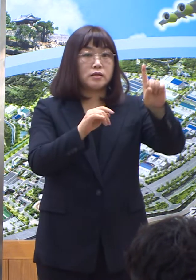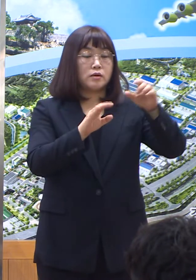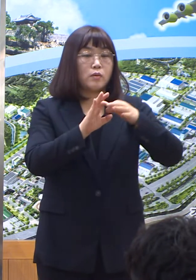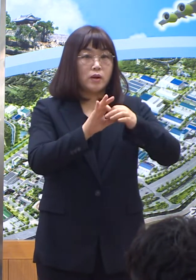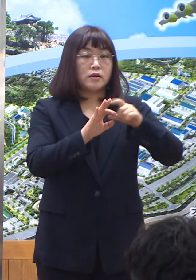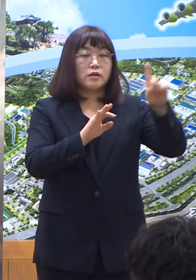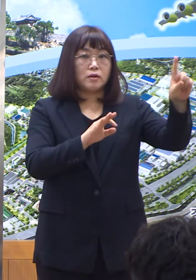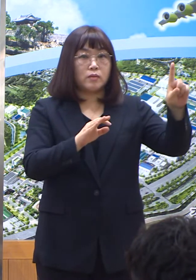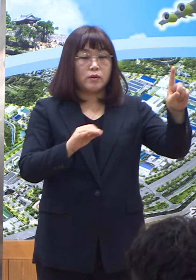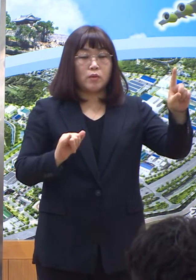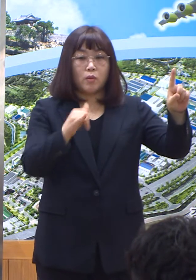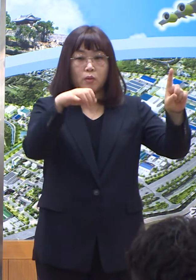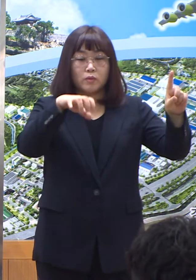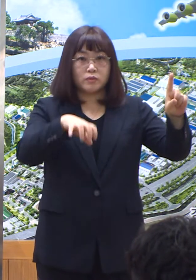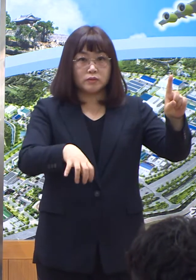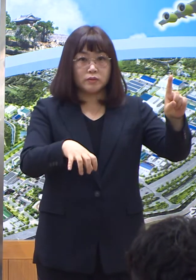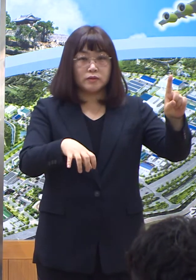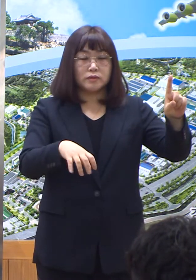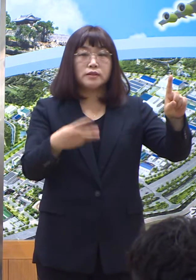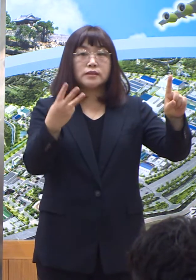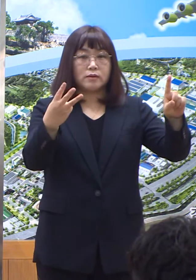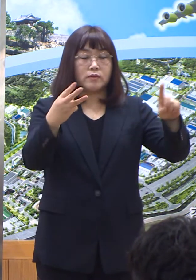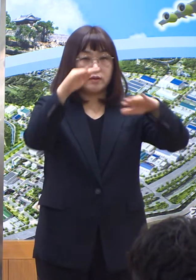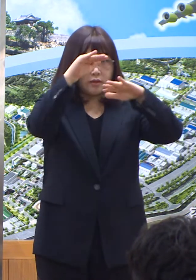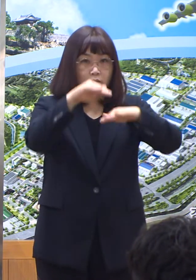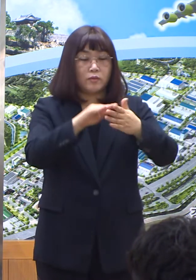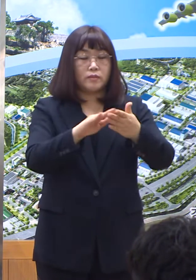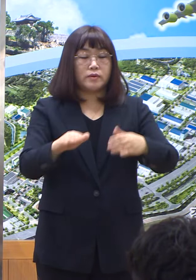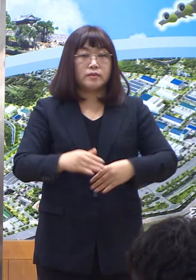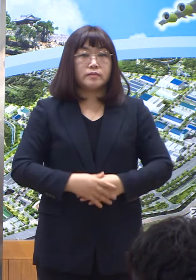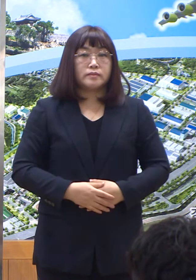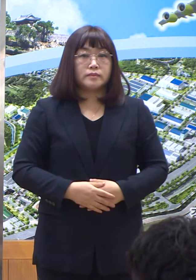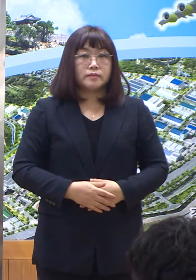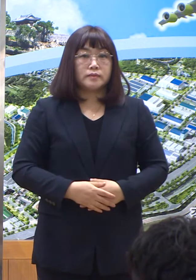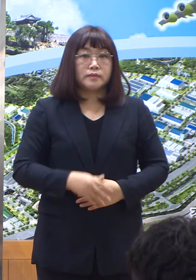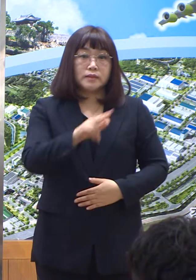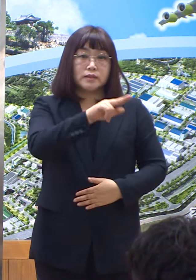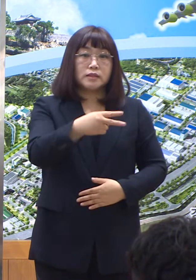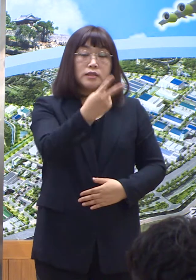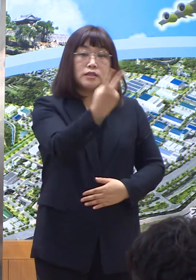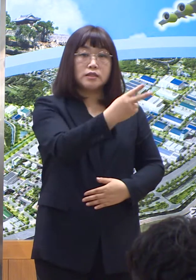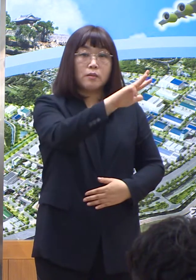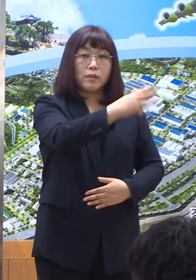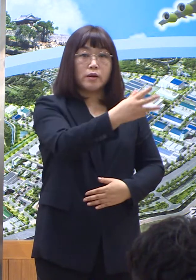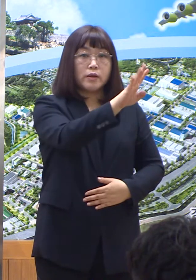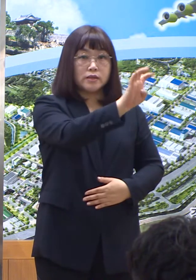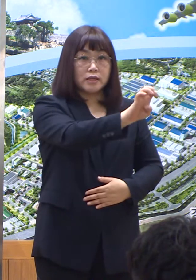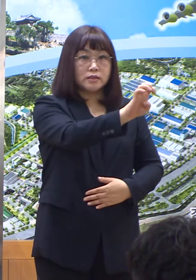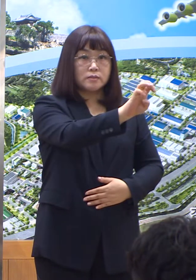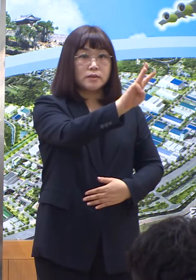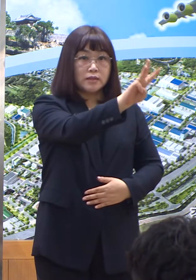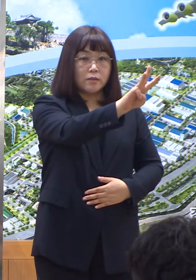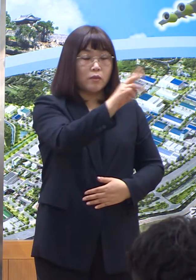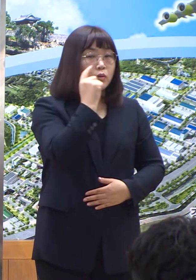다음은 실내체육시설 관련 1명* 및 공군교육사 관련 3명의 검사 진행 과정입니다. 진주 2843번 확진자는